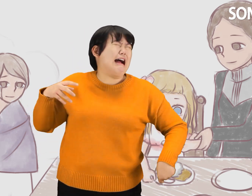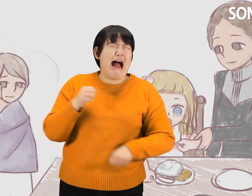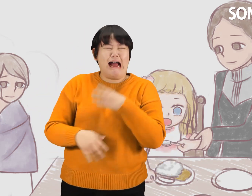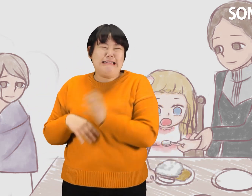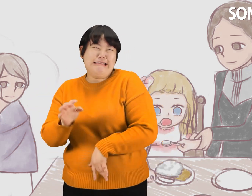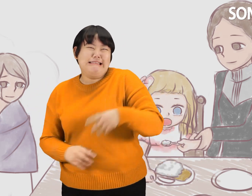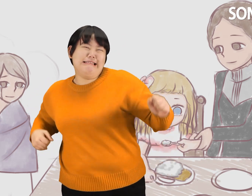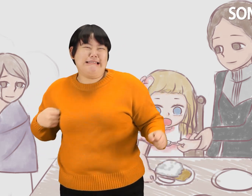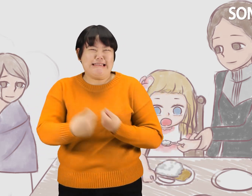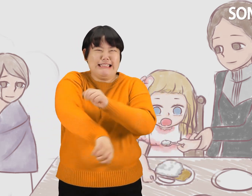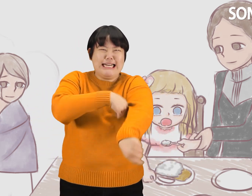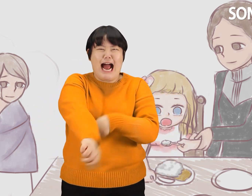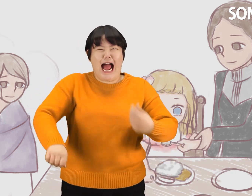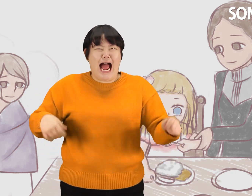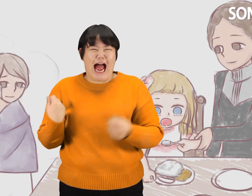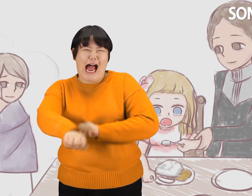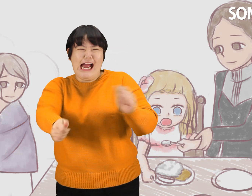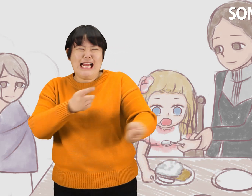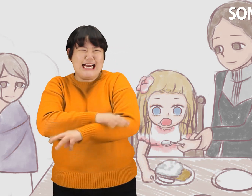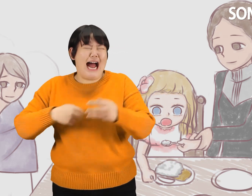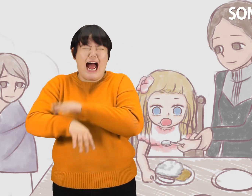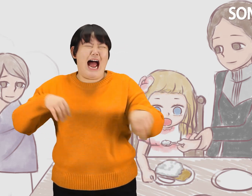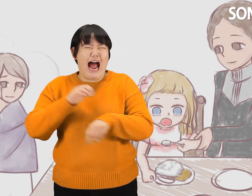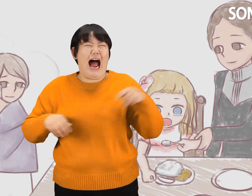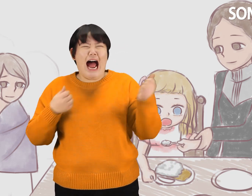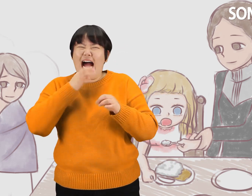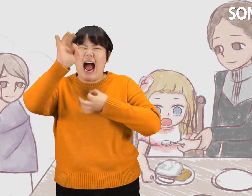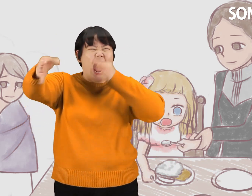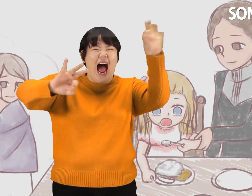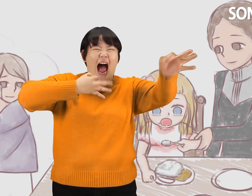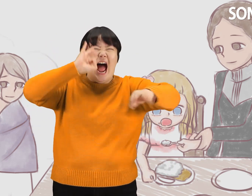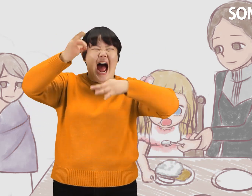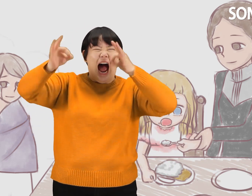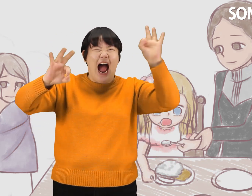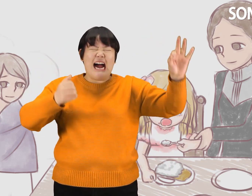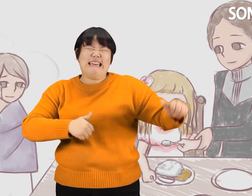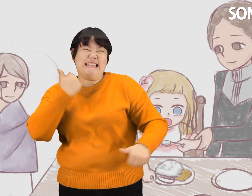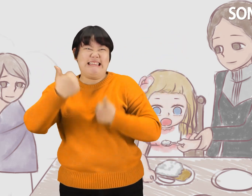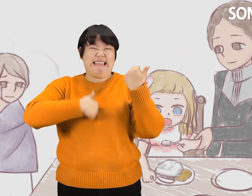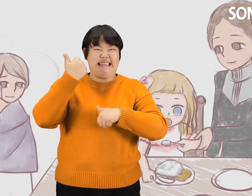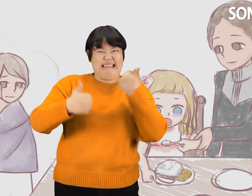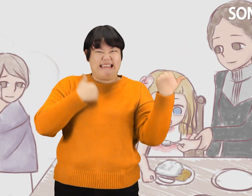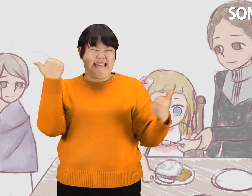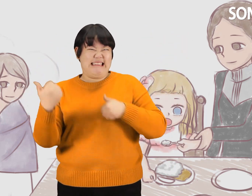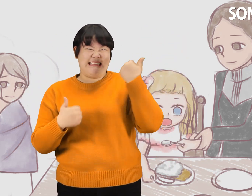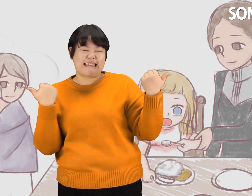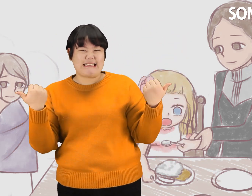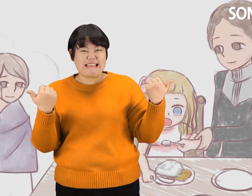しかし、ヘレンは大声を出してスプーンを投げつけました。